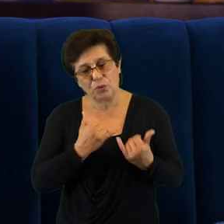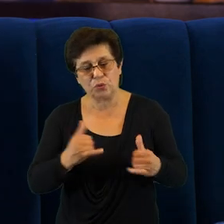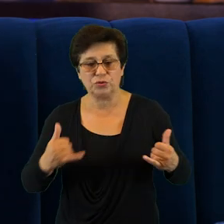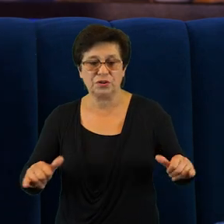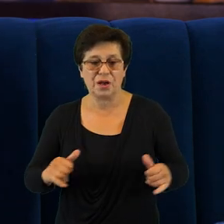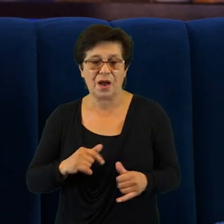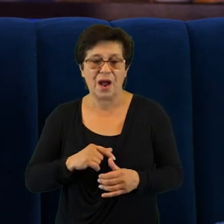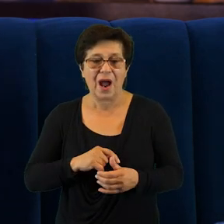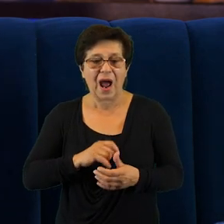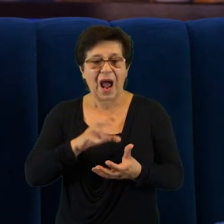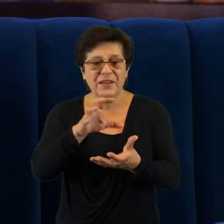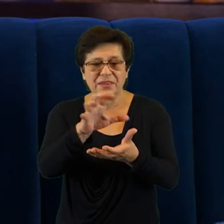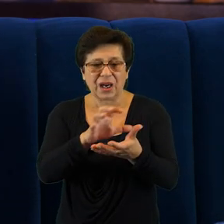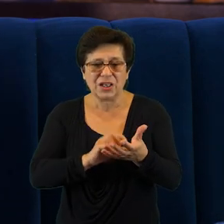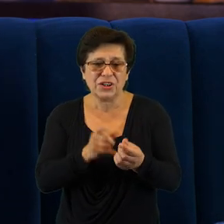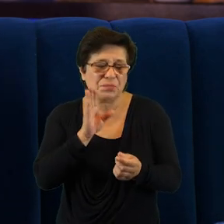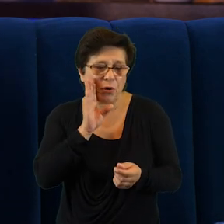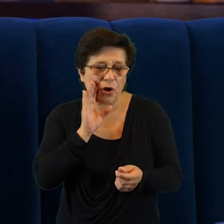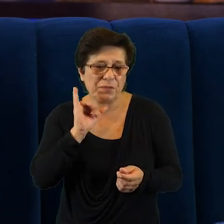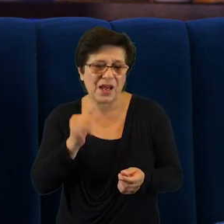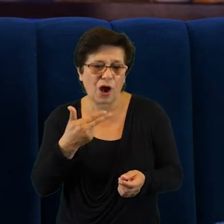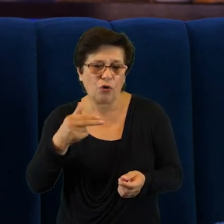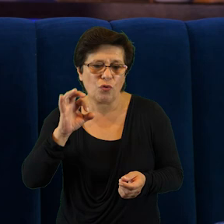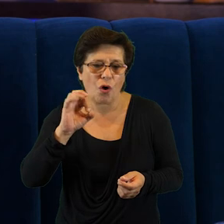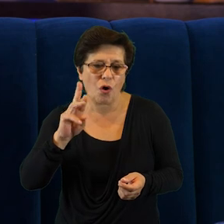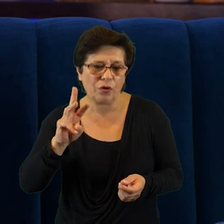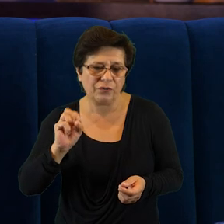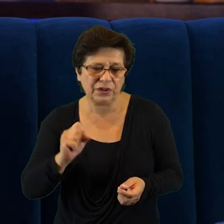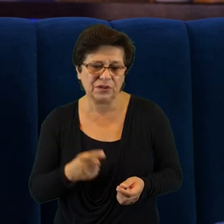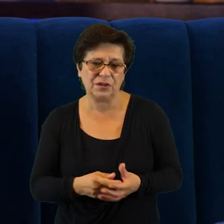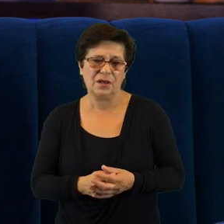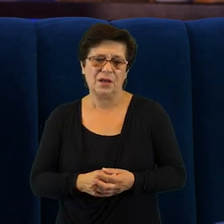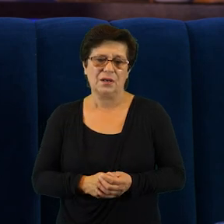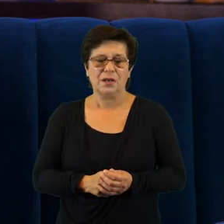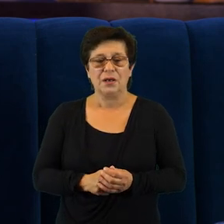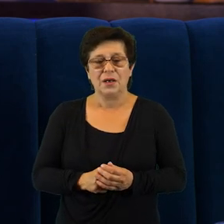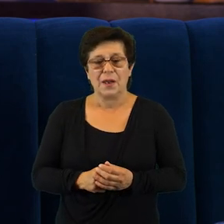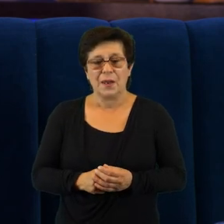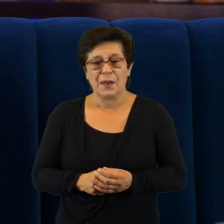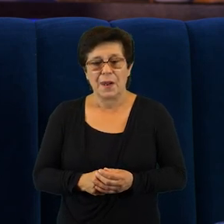Ale treść jest jak z Norwida. Zaangażowana społecznie, publicystyczna, zjadliwa,